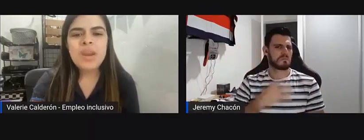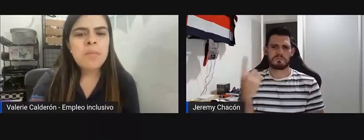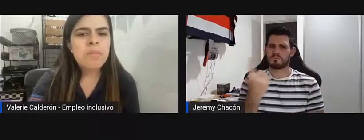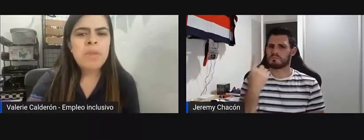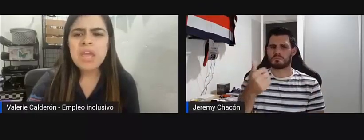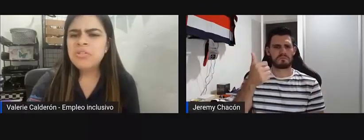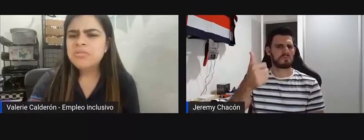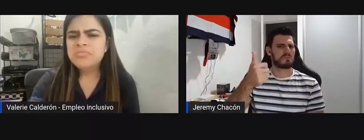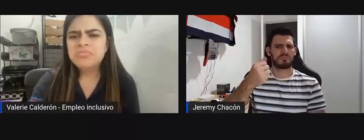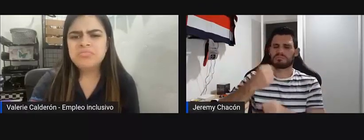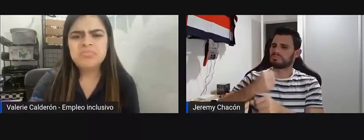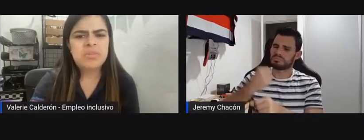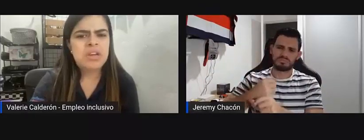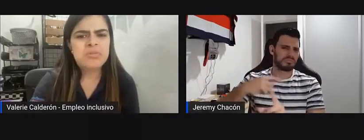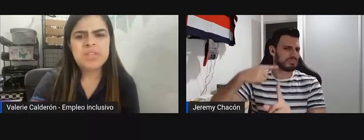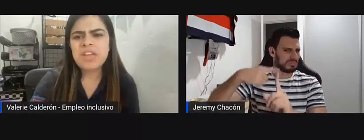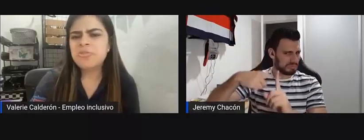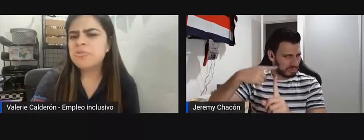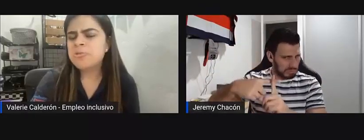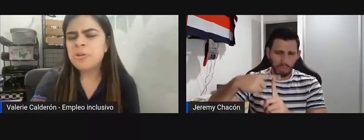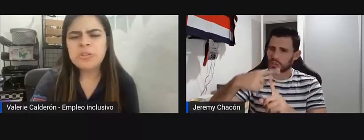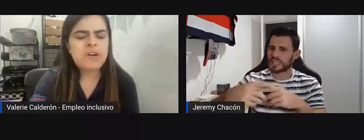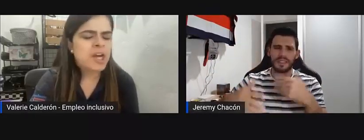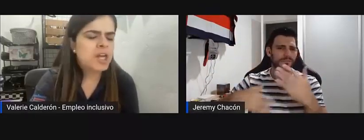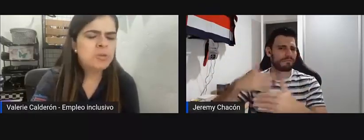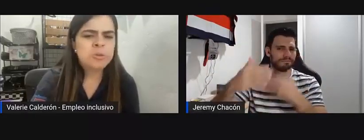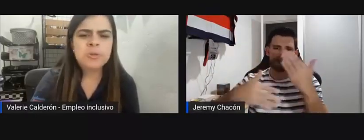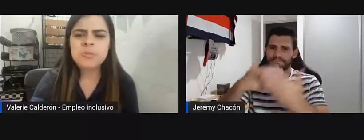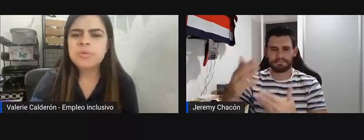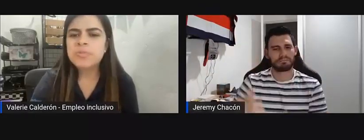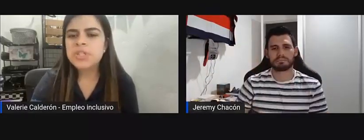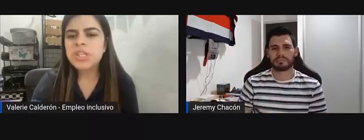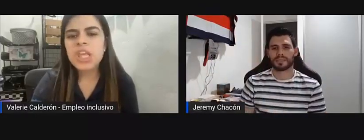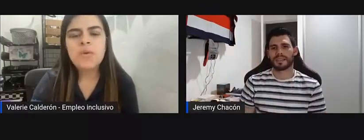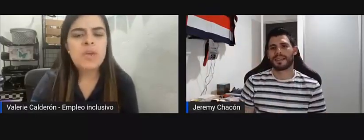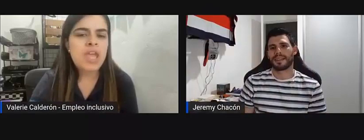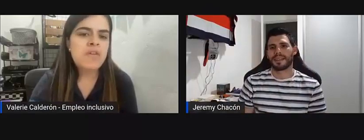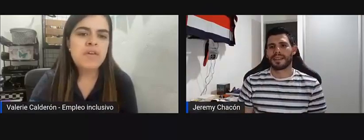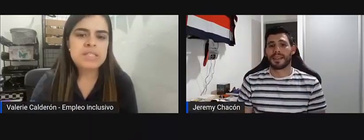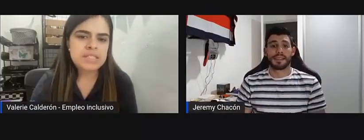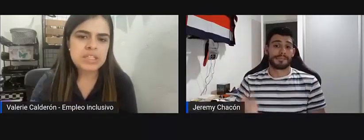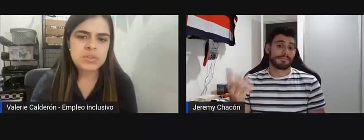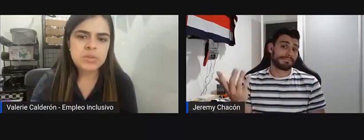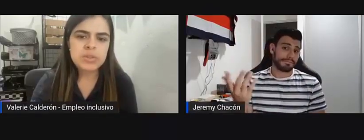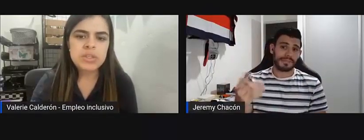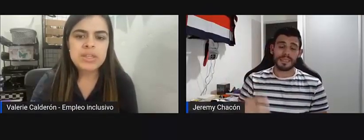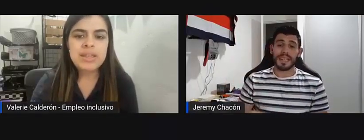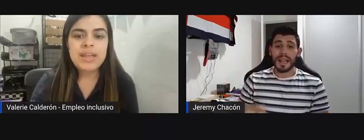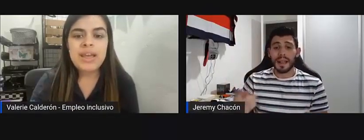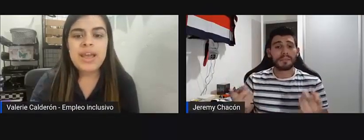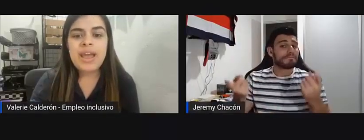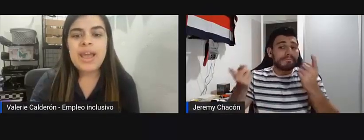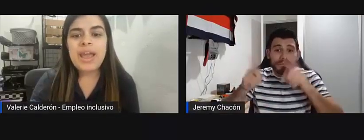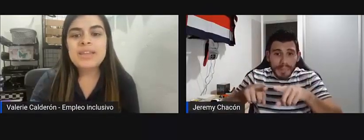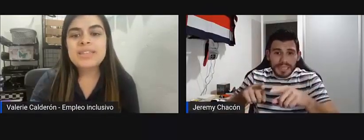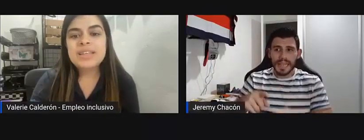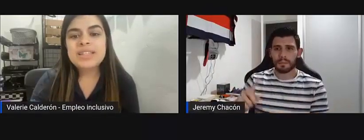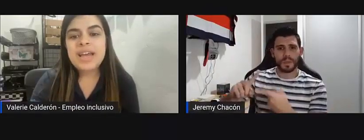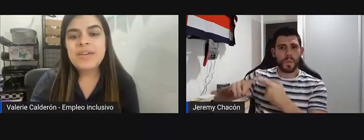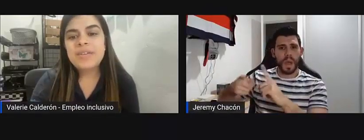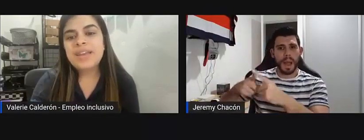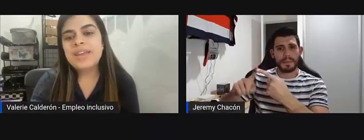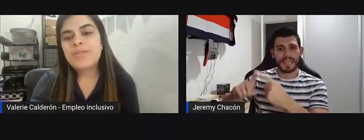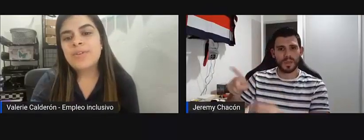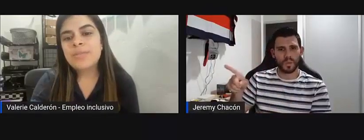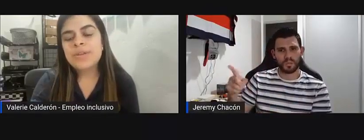pero o sea yo solo trabajando todo súper positivo y ahí va avanzando hasta que ya verdad qué fue lo